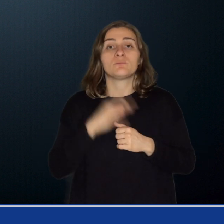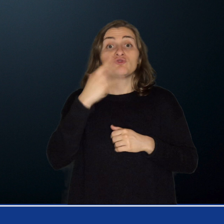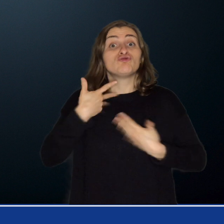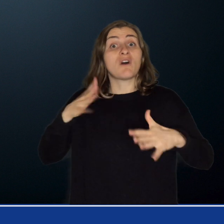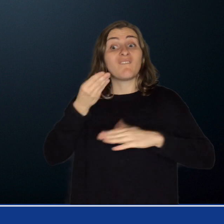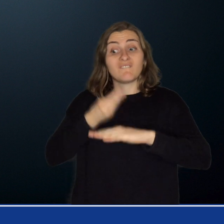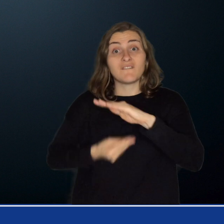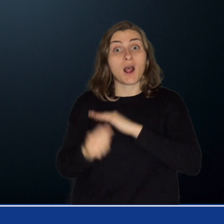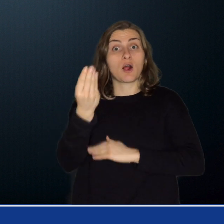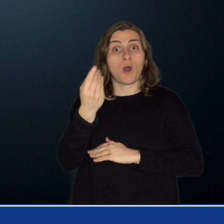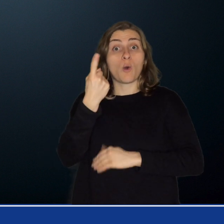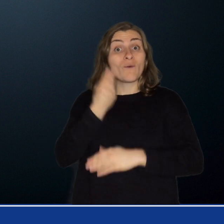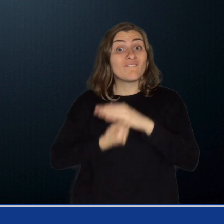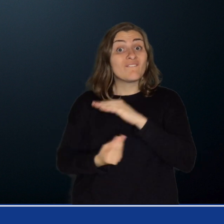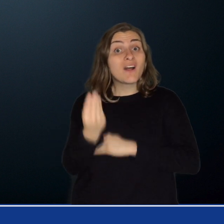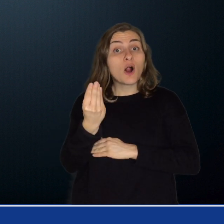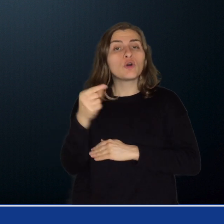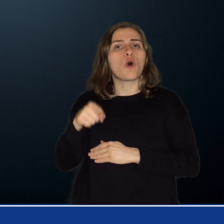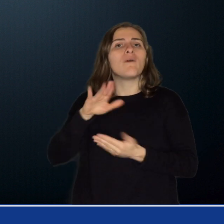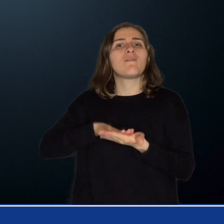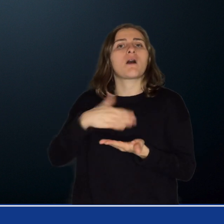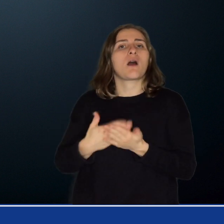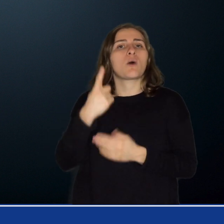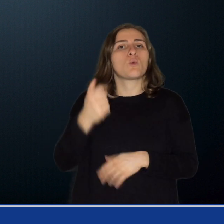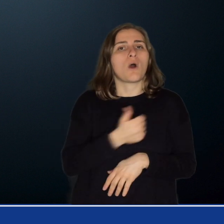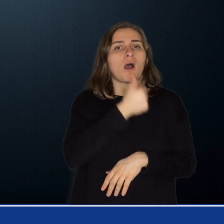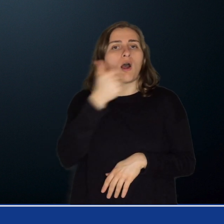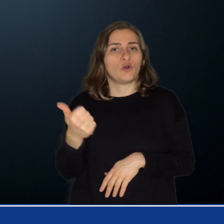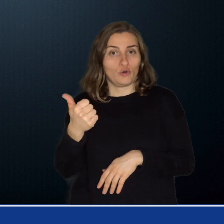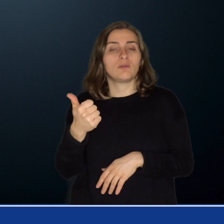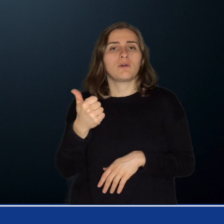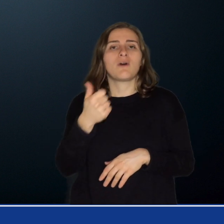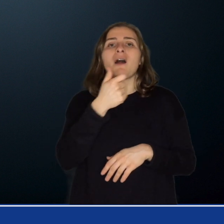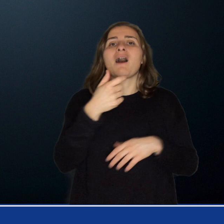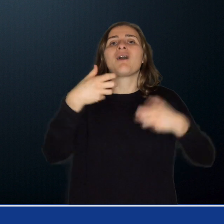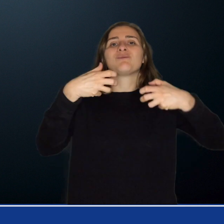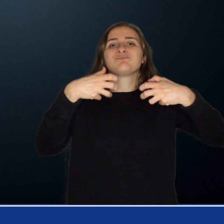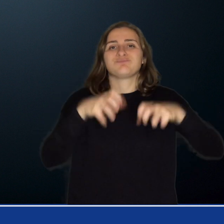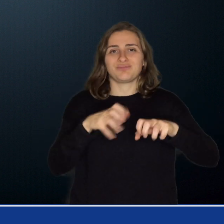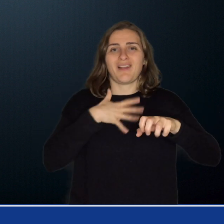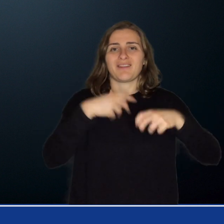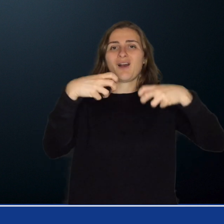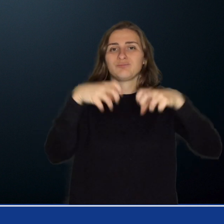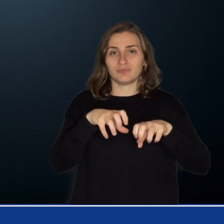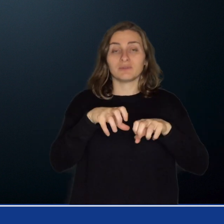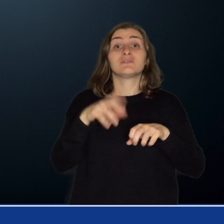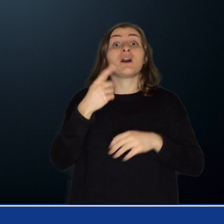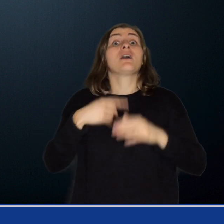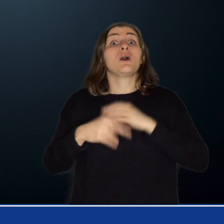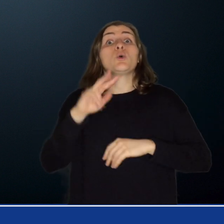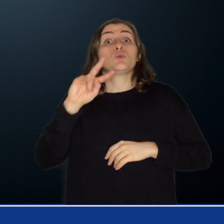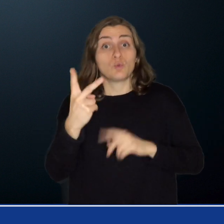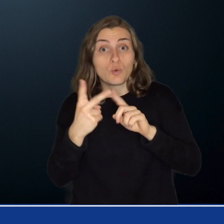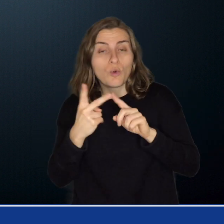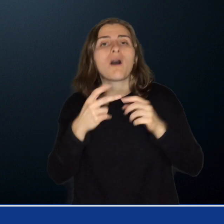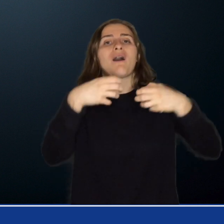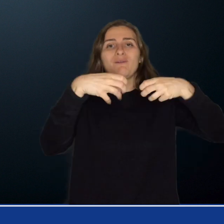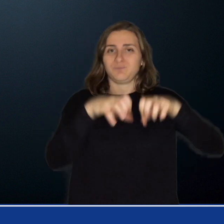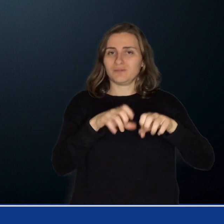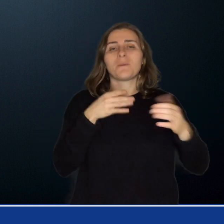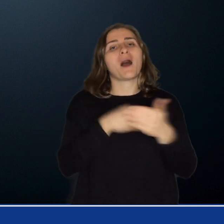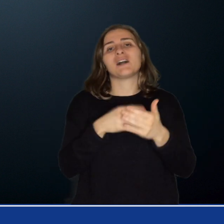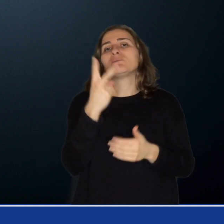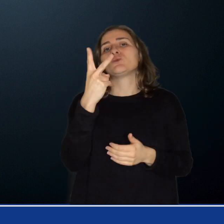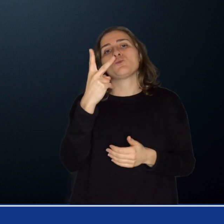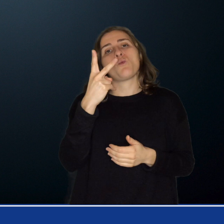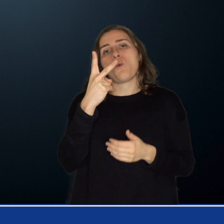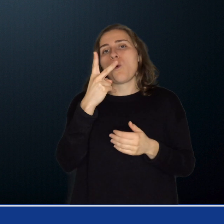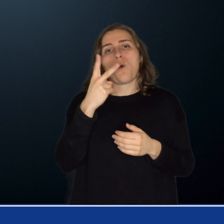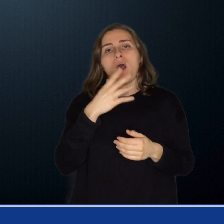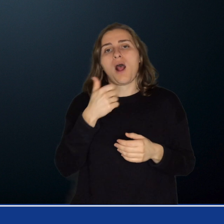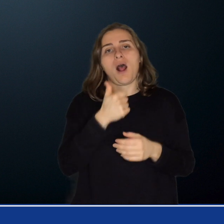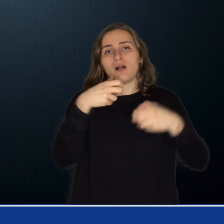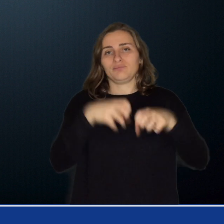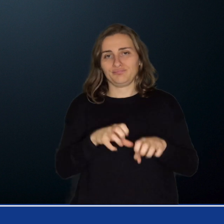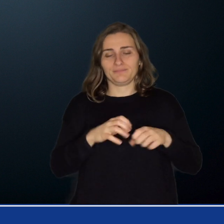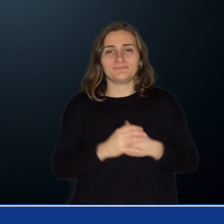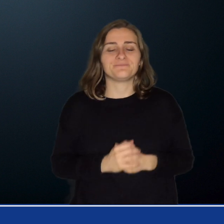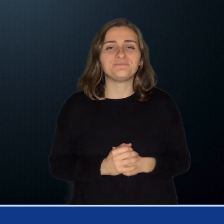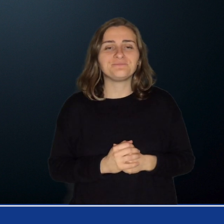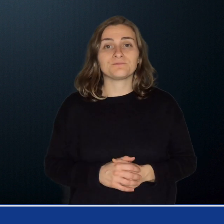(ridotta di un anno per ogni figlio e nel limite massimo di 2 anni ).